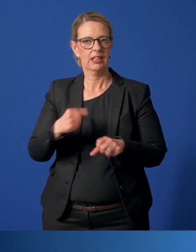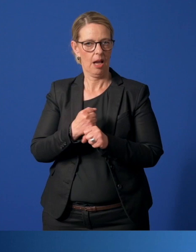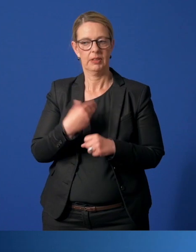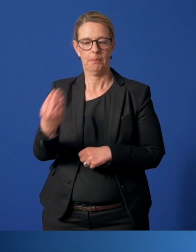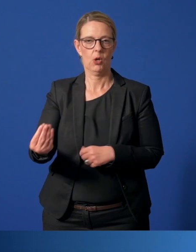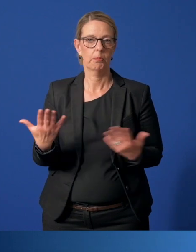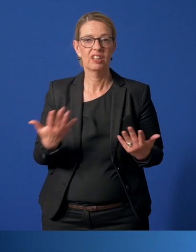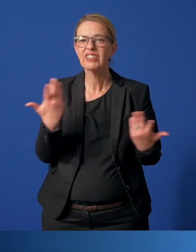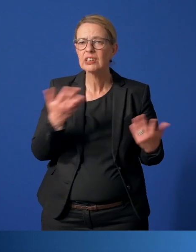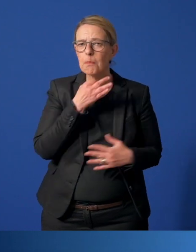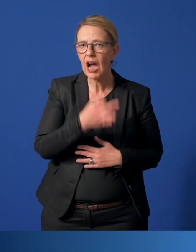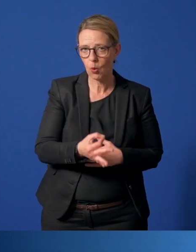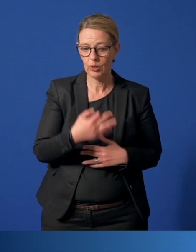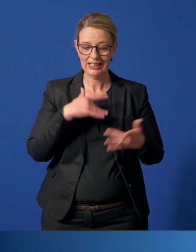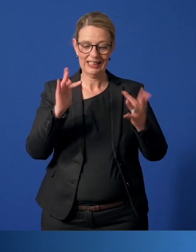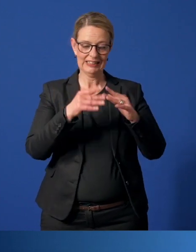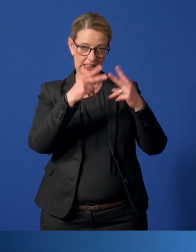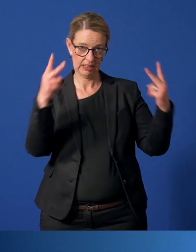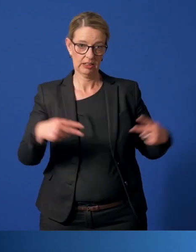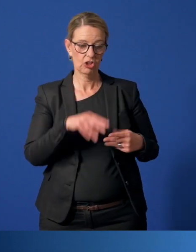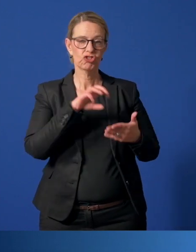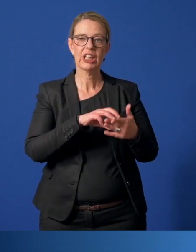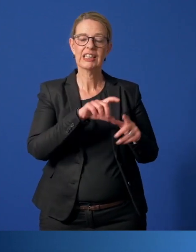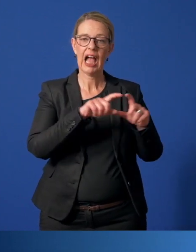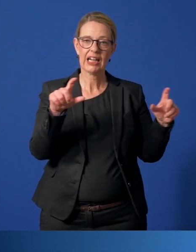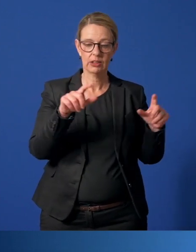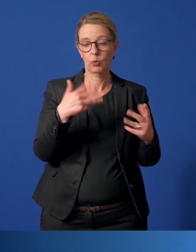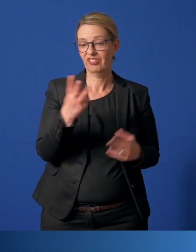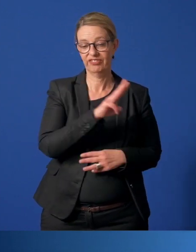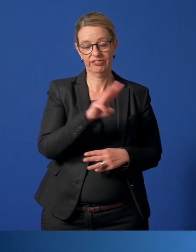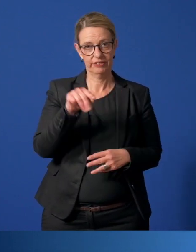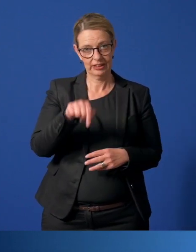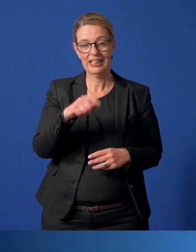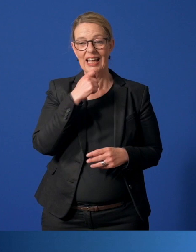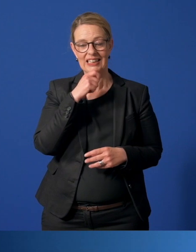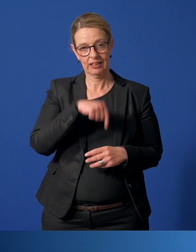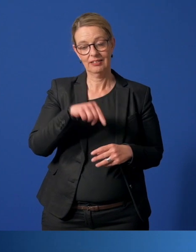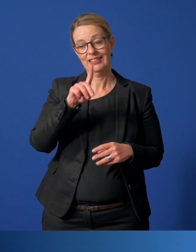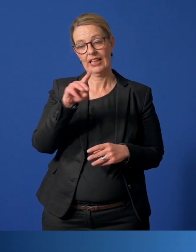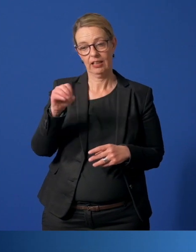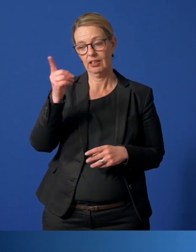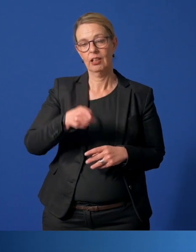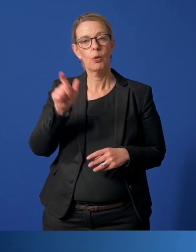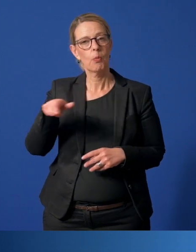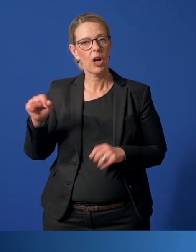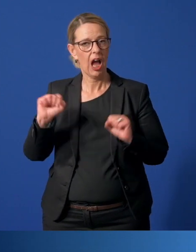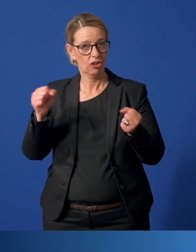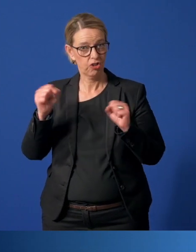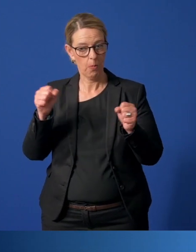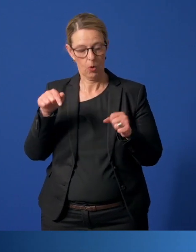Was wir dafür benötigen, haben wir auf der Internetseite der StadtAgentur unter www.essen.de/buergerengagement